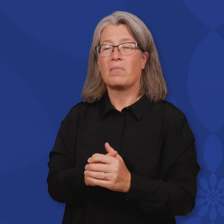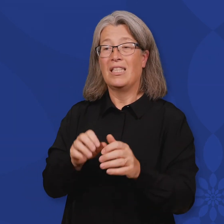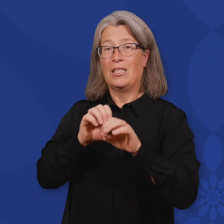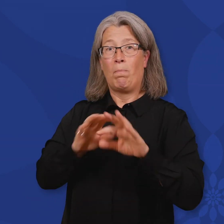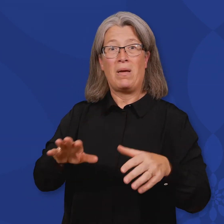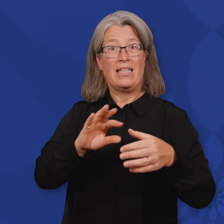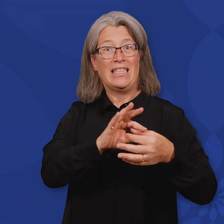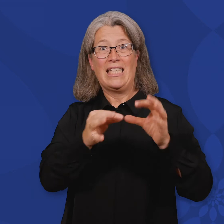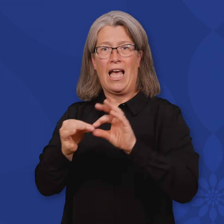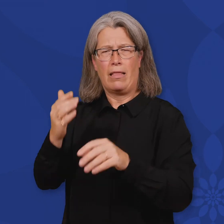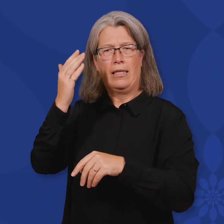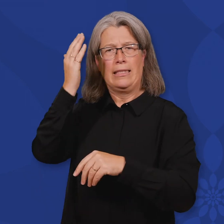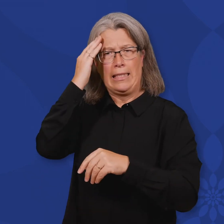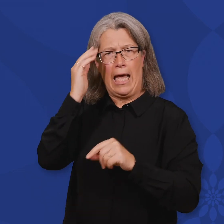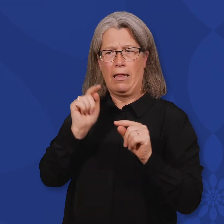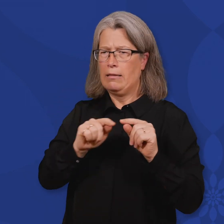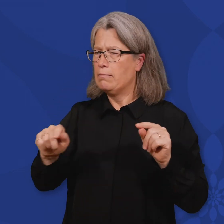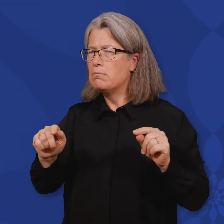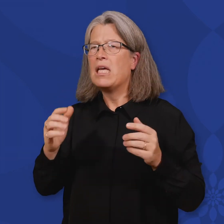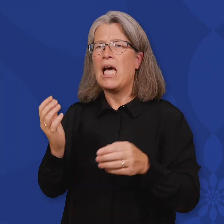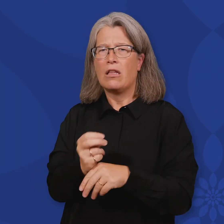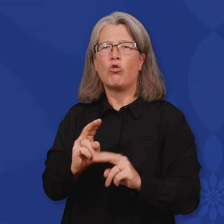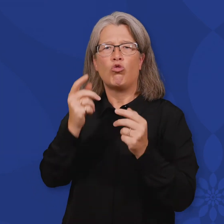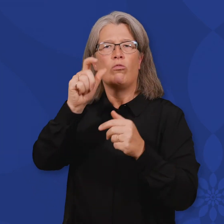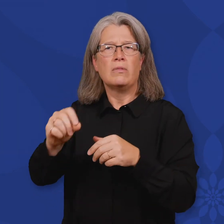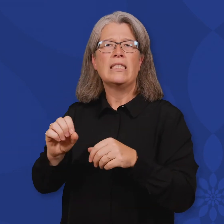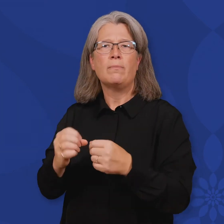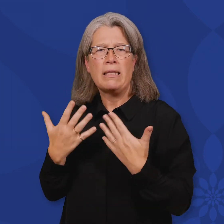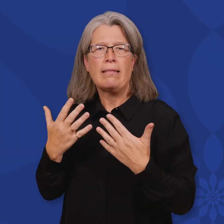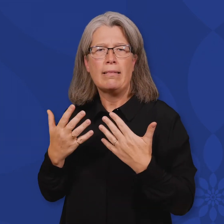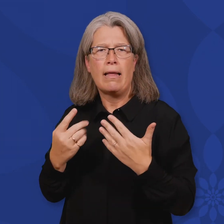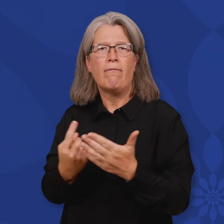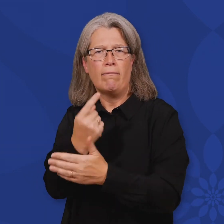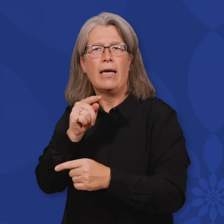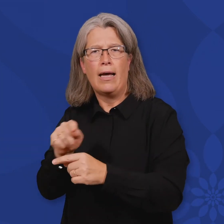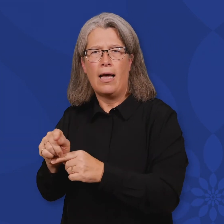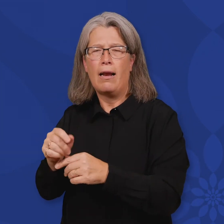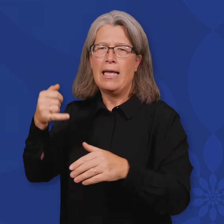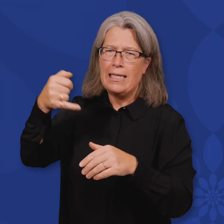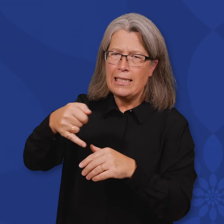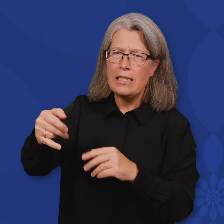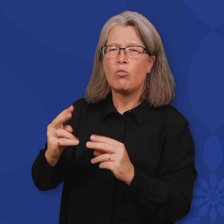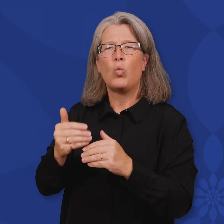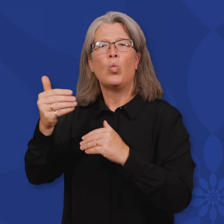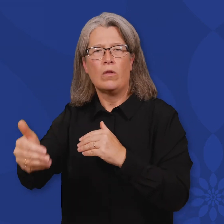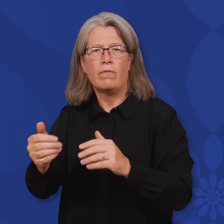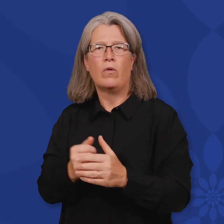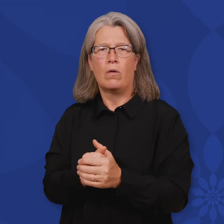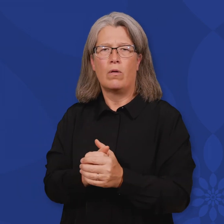Nya fall har konstaterats både i och utanför kända smittkedjor.